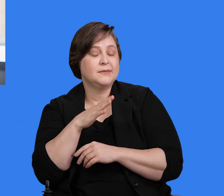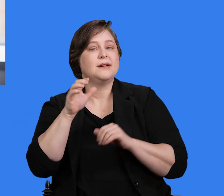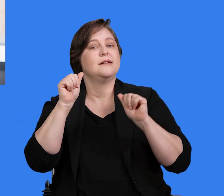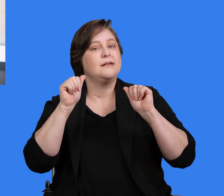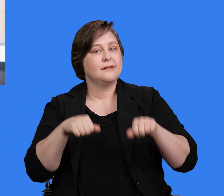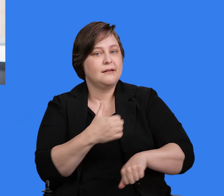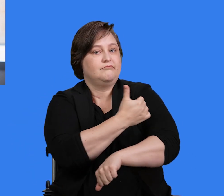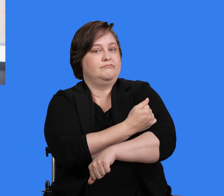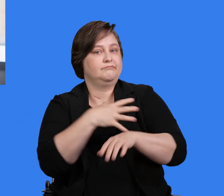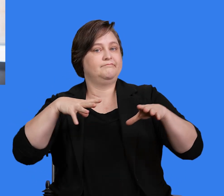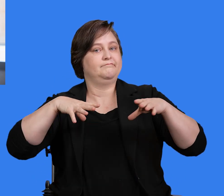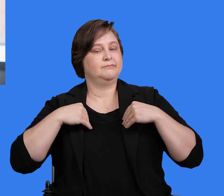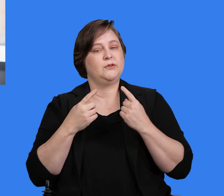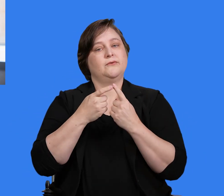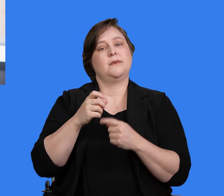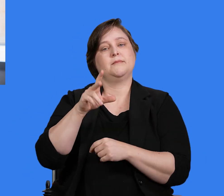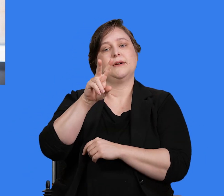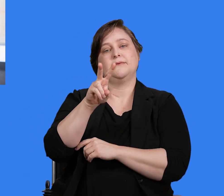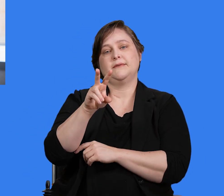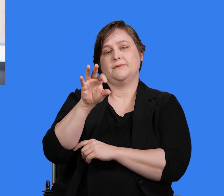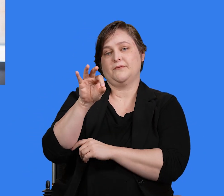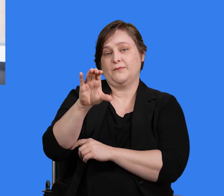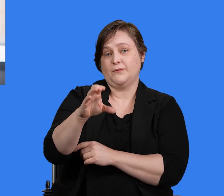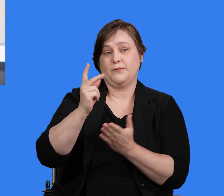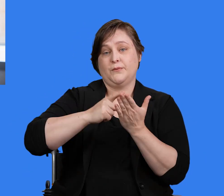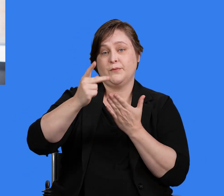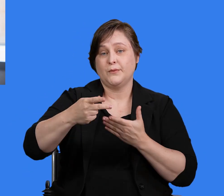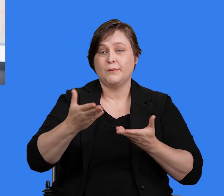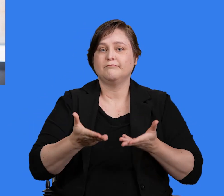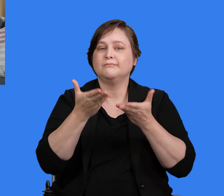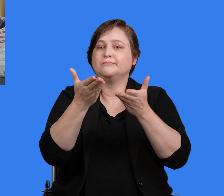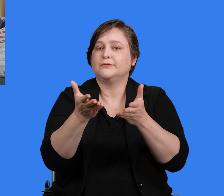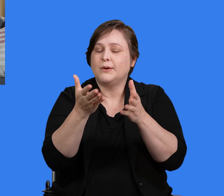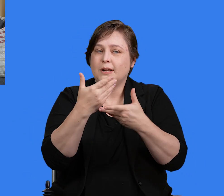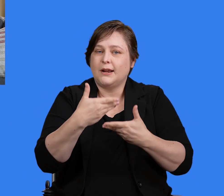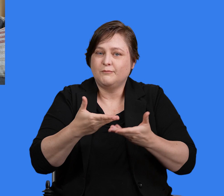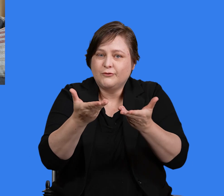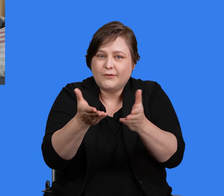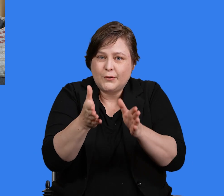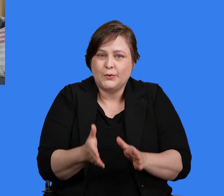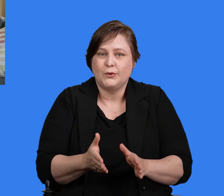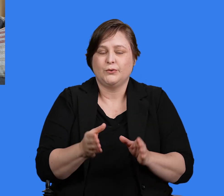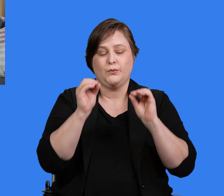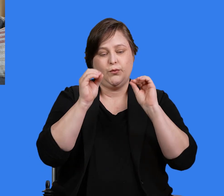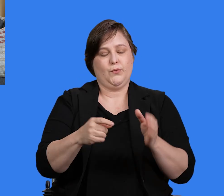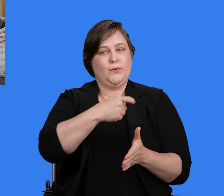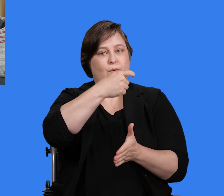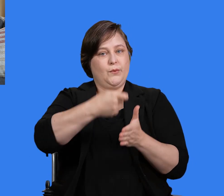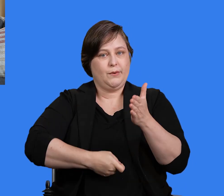puede recibir vacunas de proveedores del Programa Vacunas para Niños sin costo. Casi el 90 por ciento de los niños